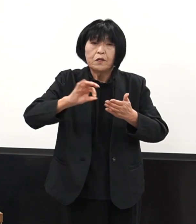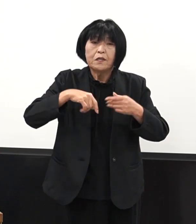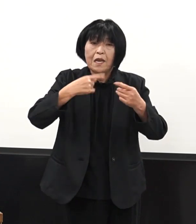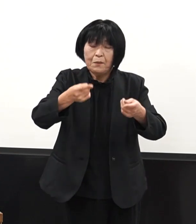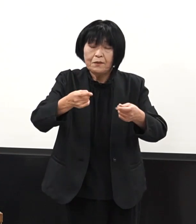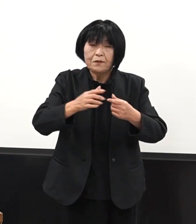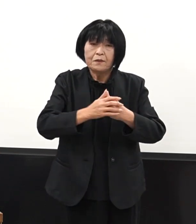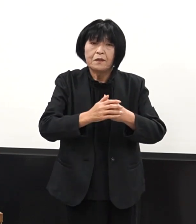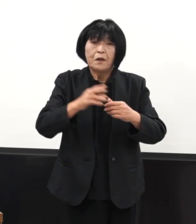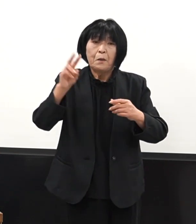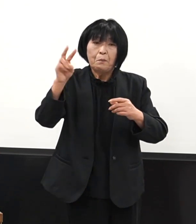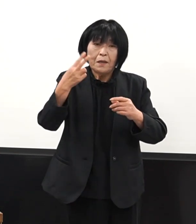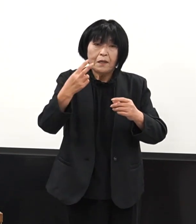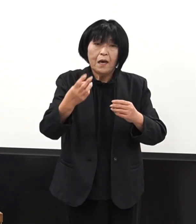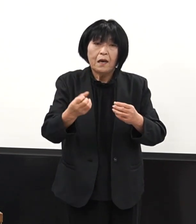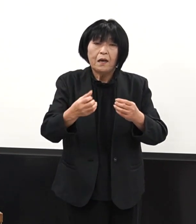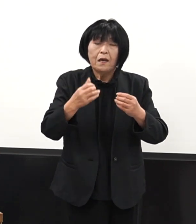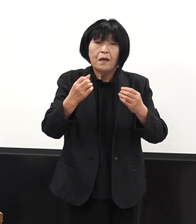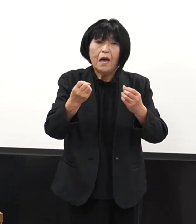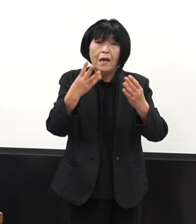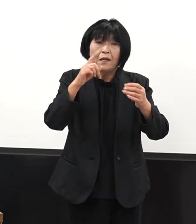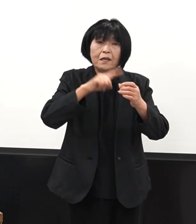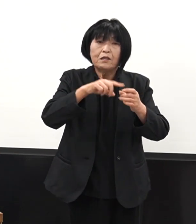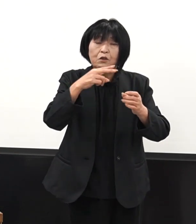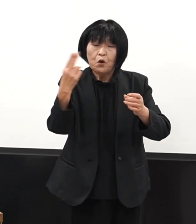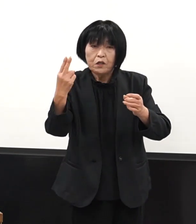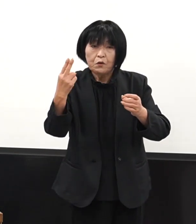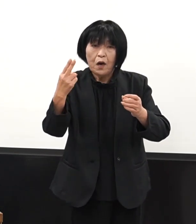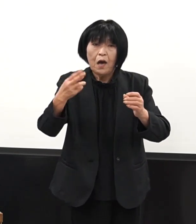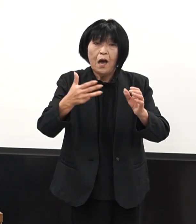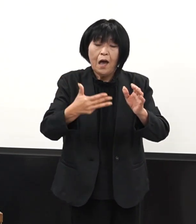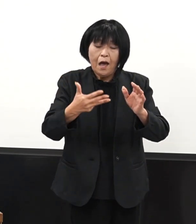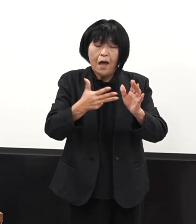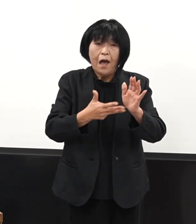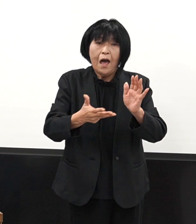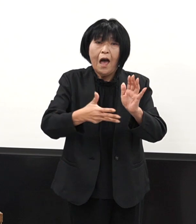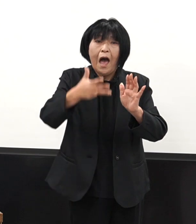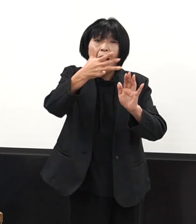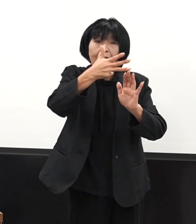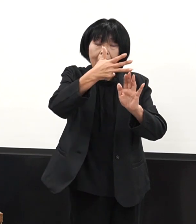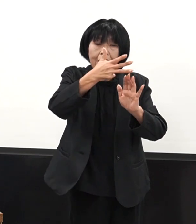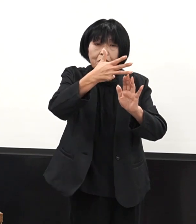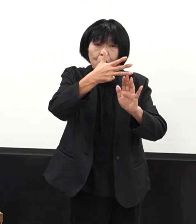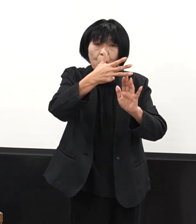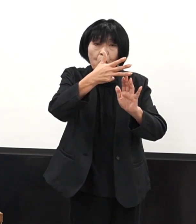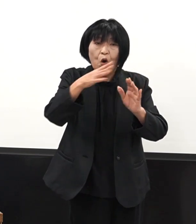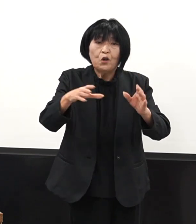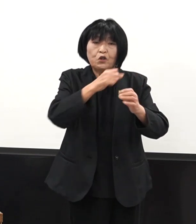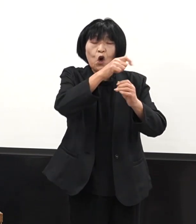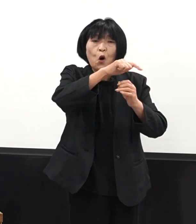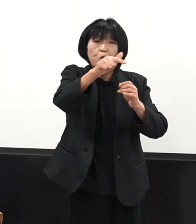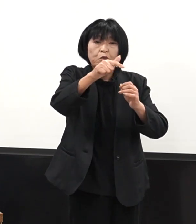また新年度には、8階北側の総務部の一部フロアへも、